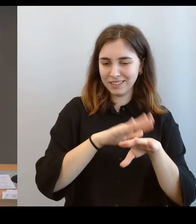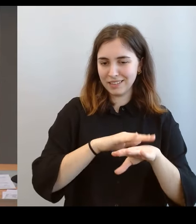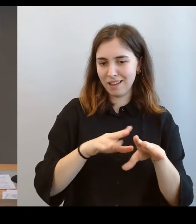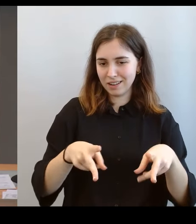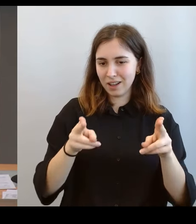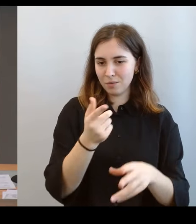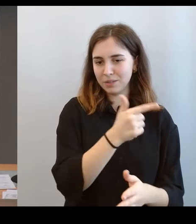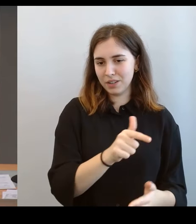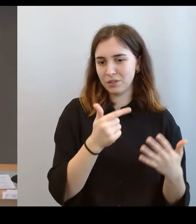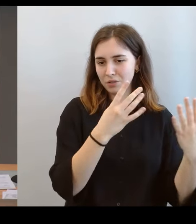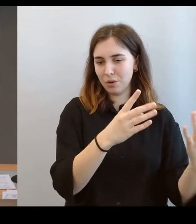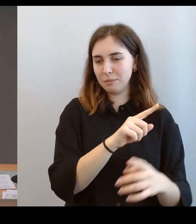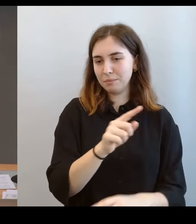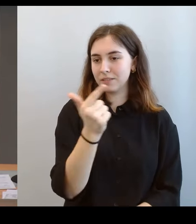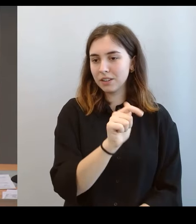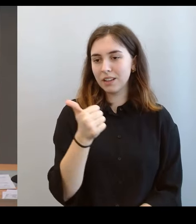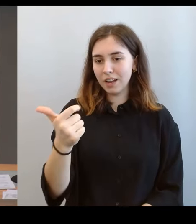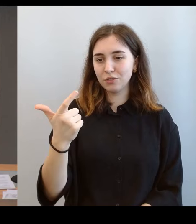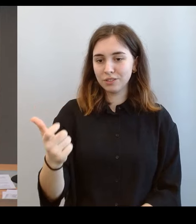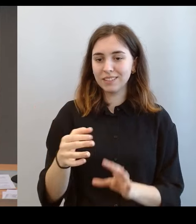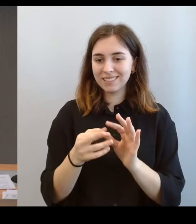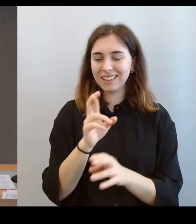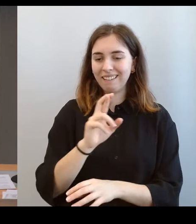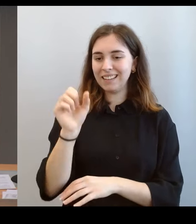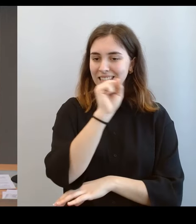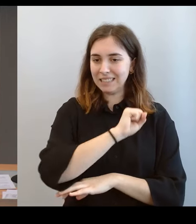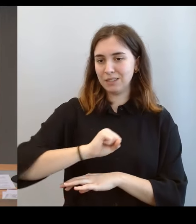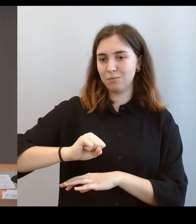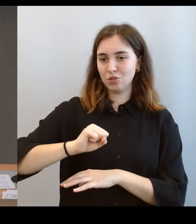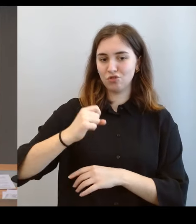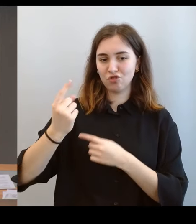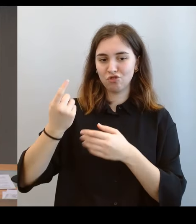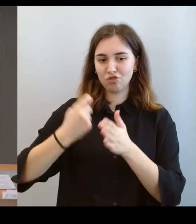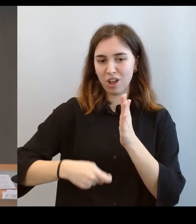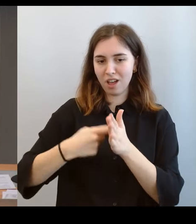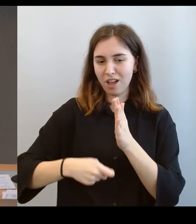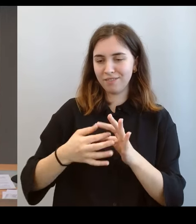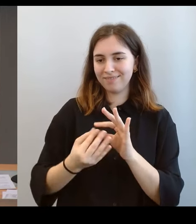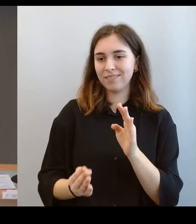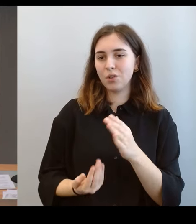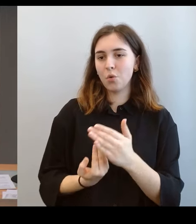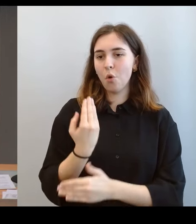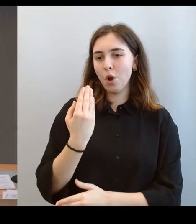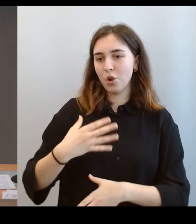in Neukölln. Tagesordnungspunkt fünf Drucksache 19/915 Wahl eines Mitglieds und eines